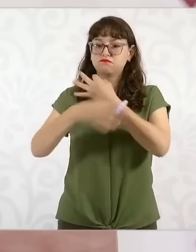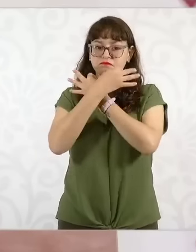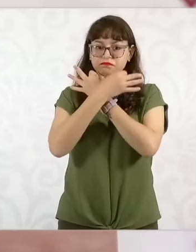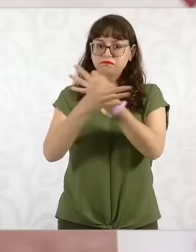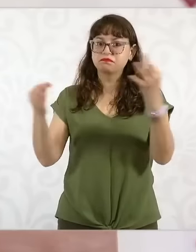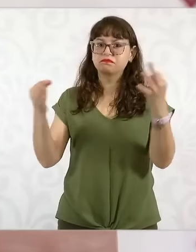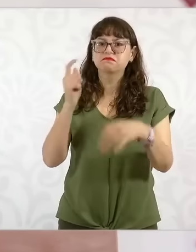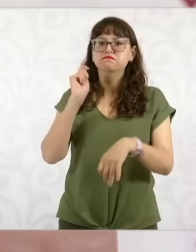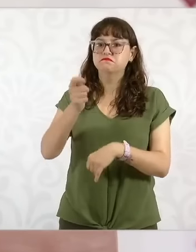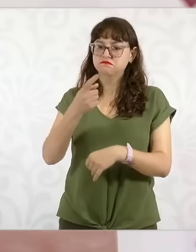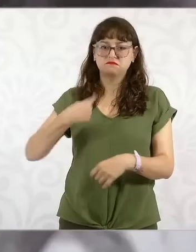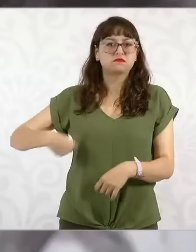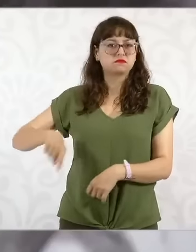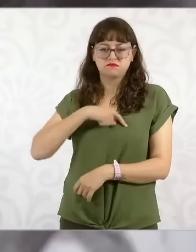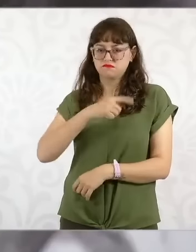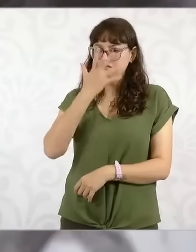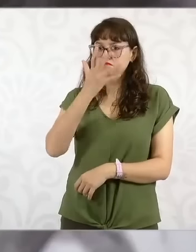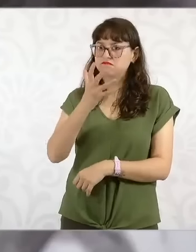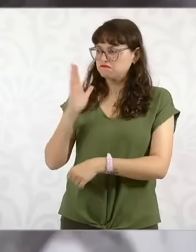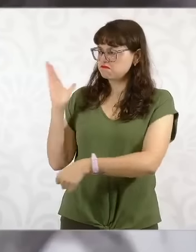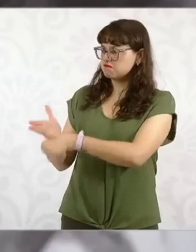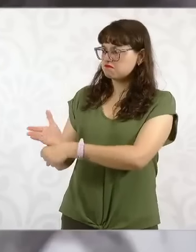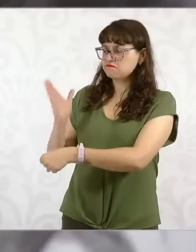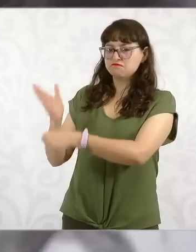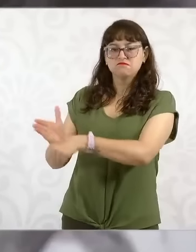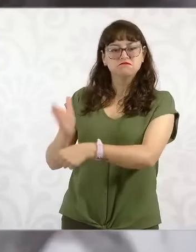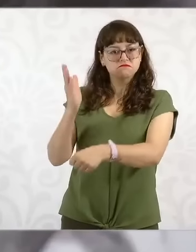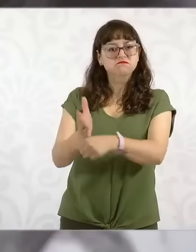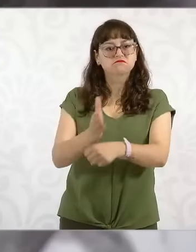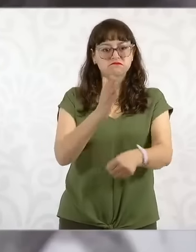que es ha sido una instrucción clara de la presidenta desde el inicio de su administración.